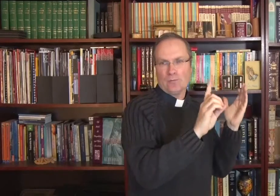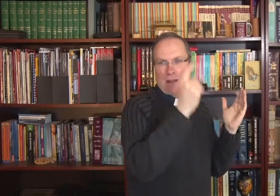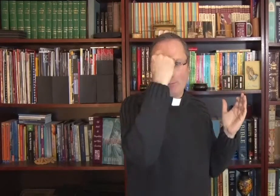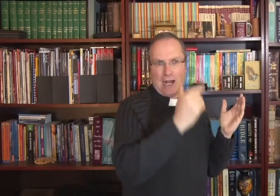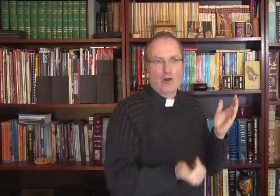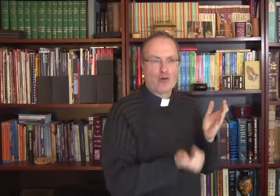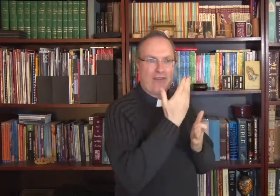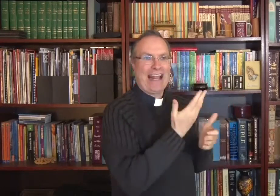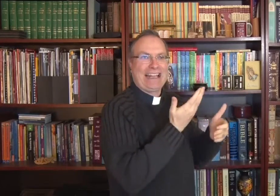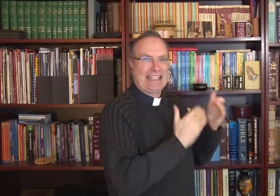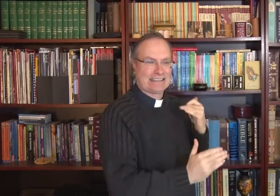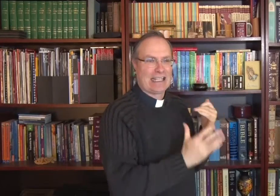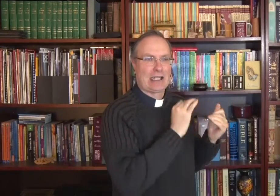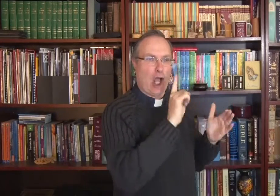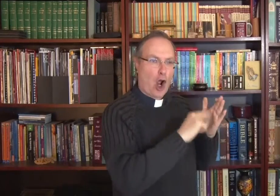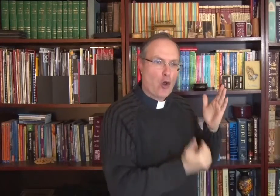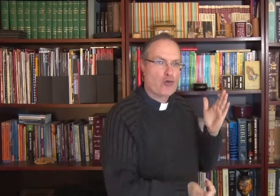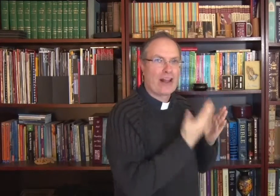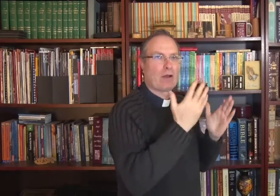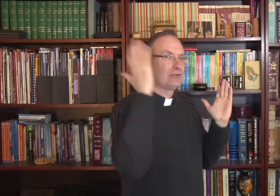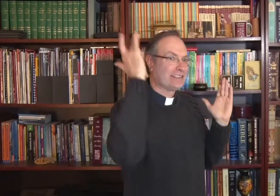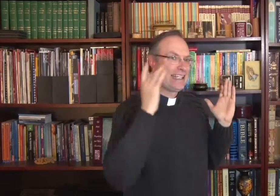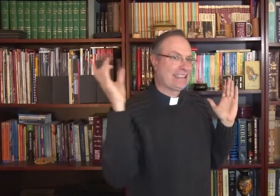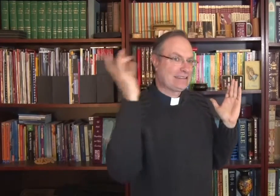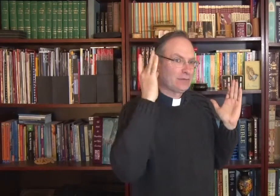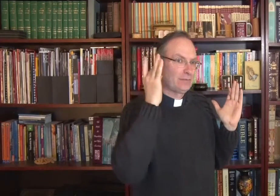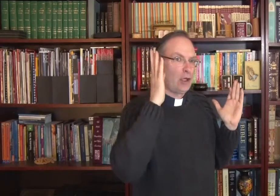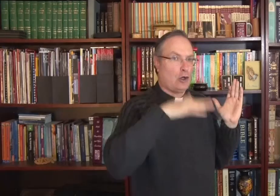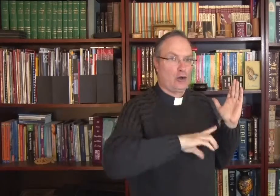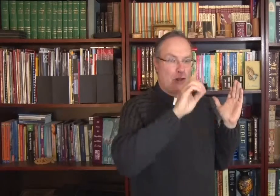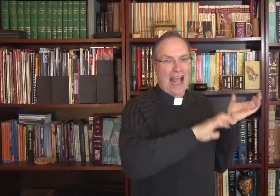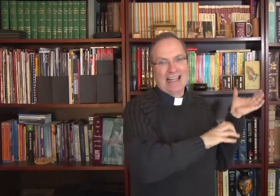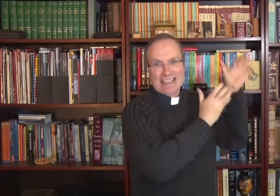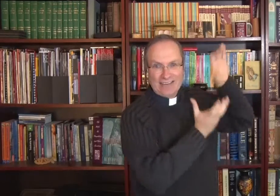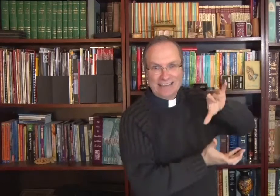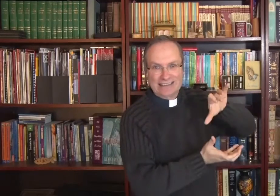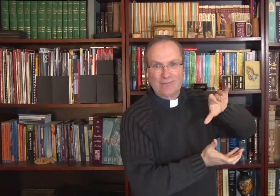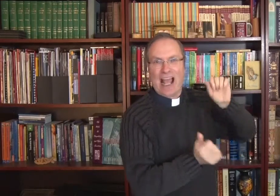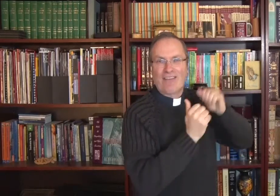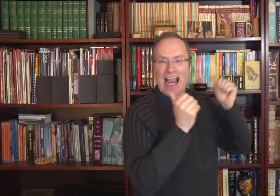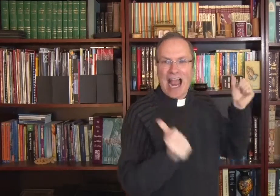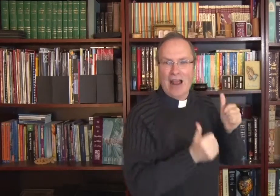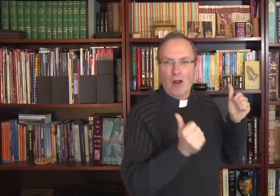par la nouvelle naissance et le renouvellement du Saint-Esprit que Dieu a déversé avec abondance